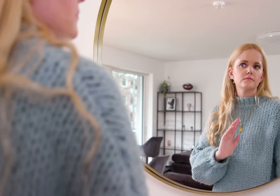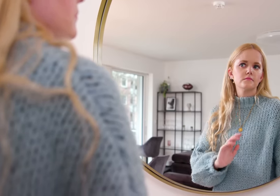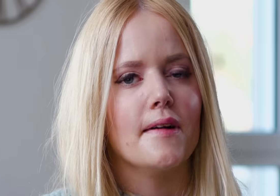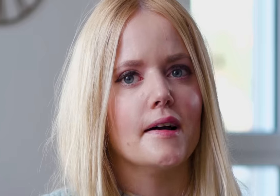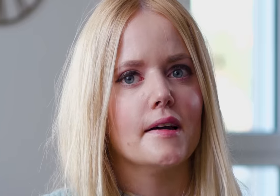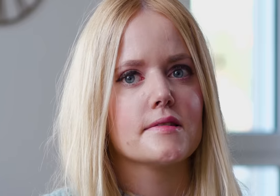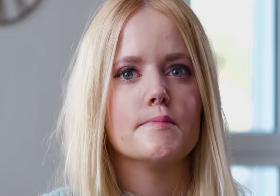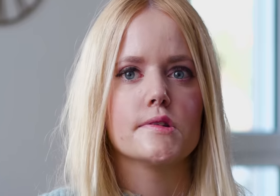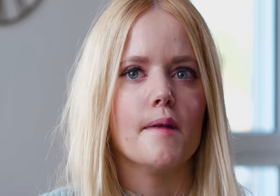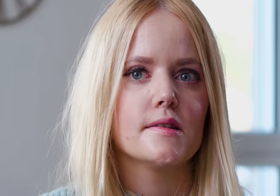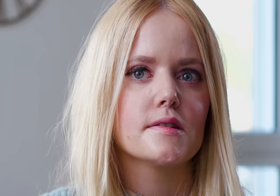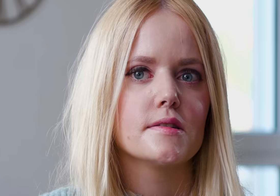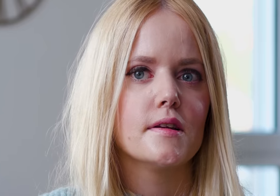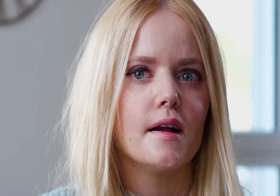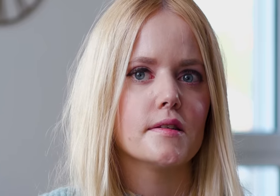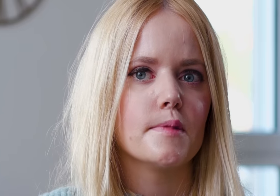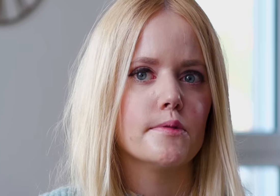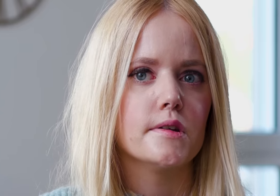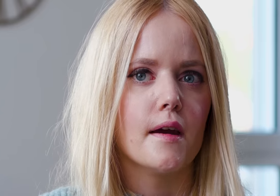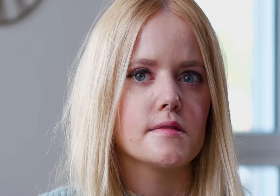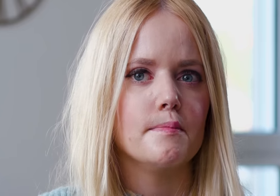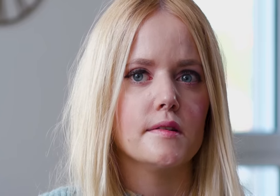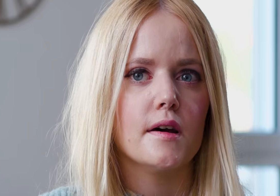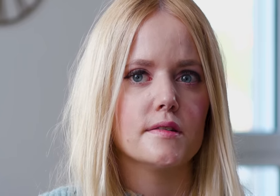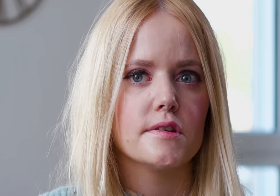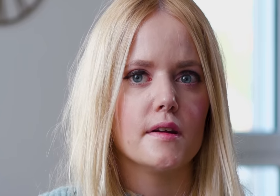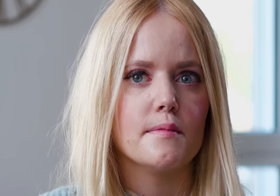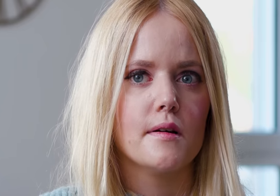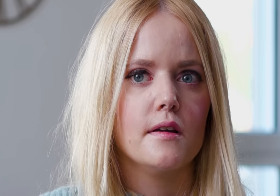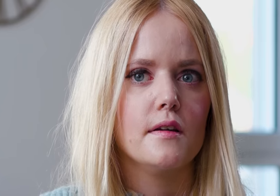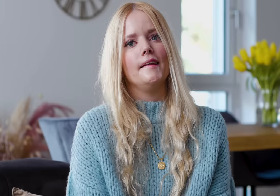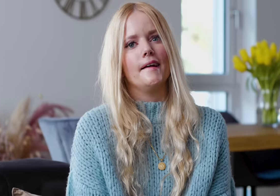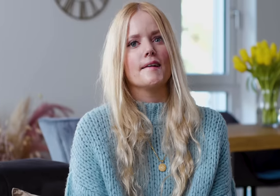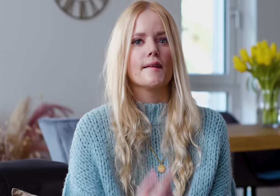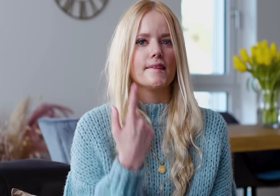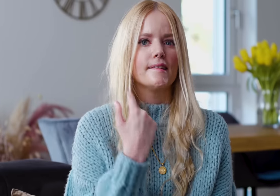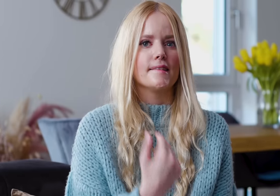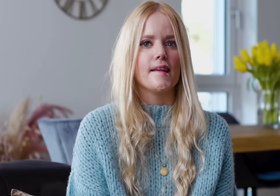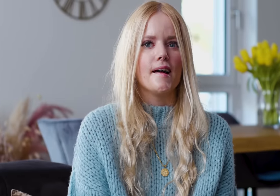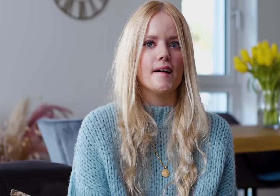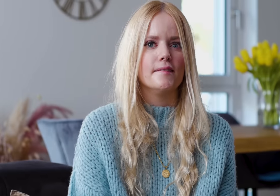Ich war 27 ... als ich mich für ein zweites Implantat entschieden hab. Leider, man sieht es ja,